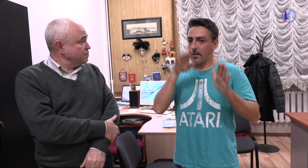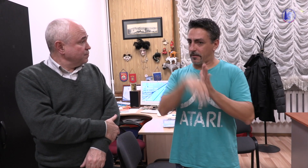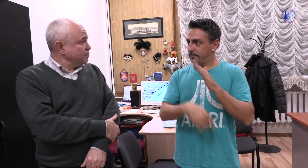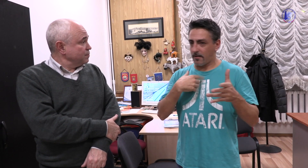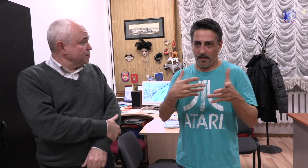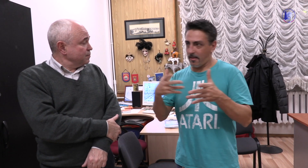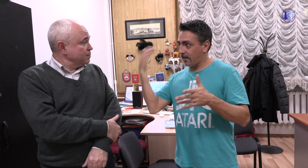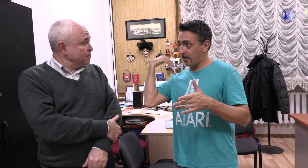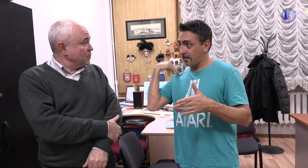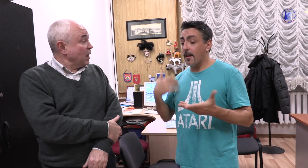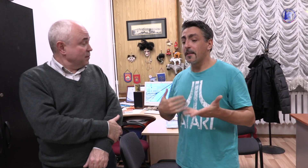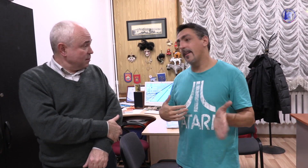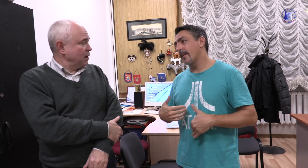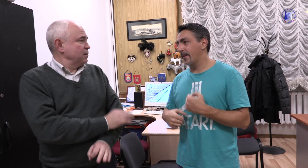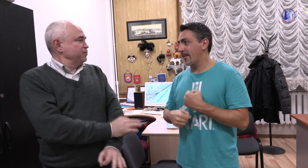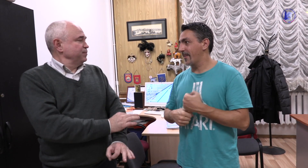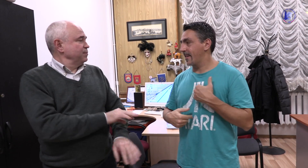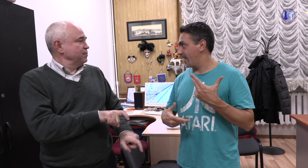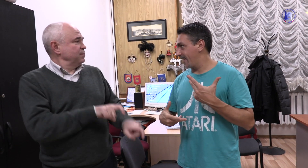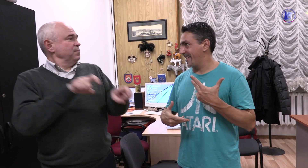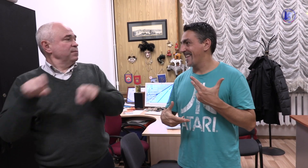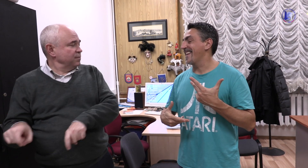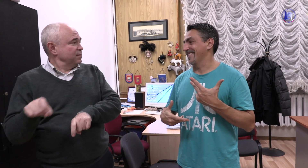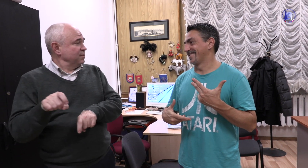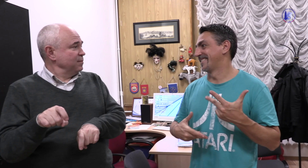Но скоро он «накрылся», актёр вновь предложил мне заниматься, и на этот раз я согласился.